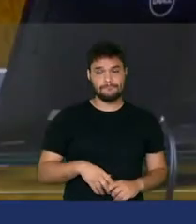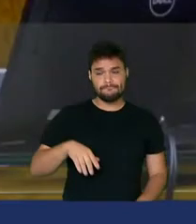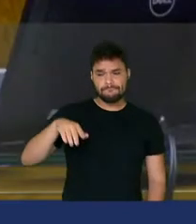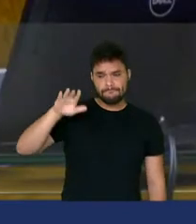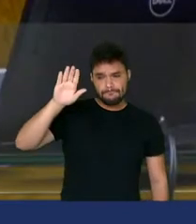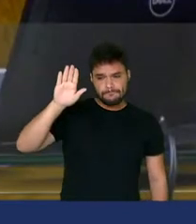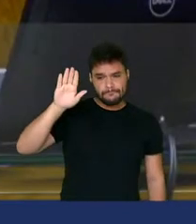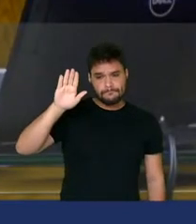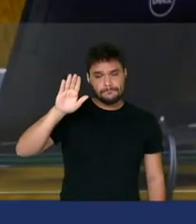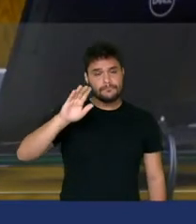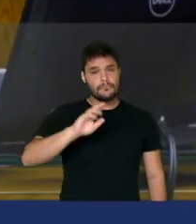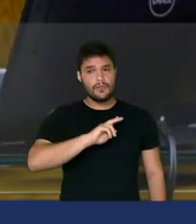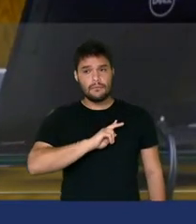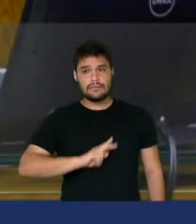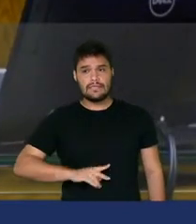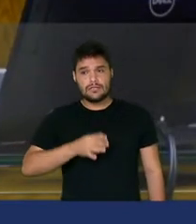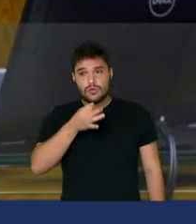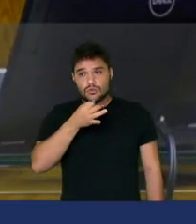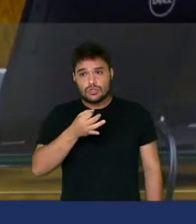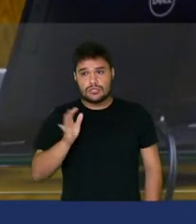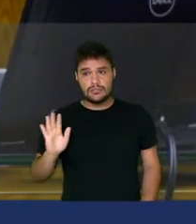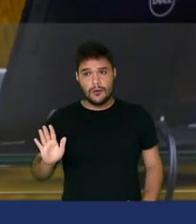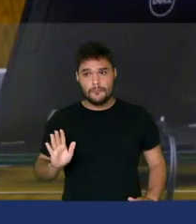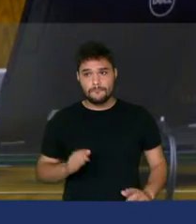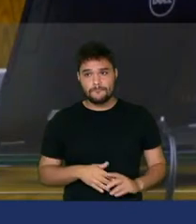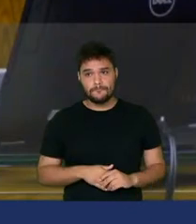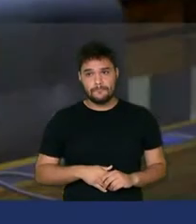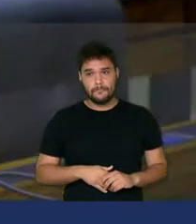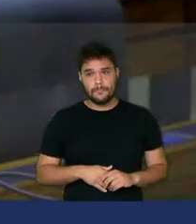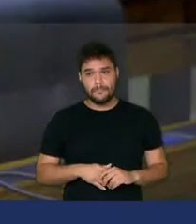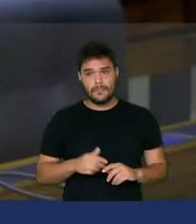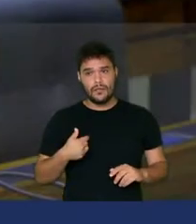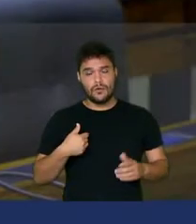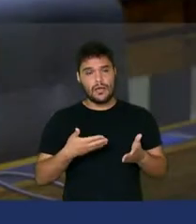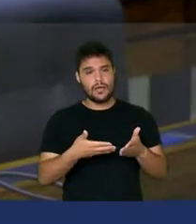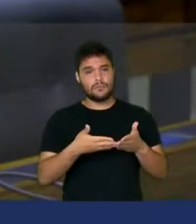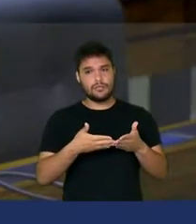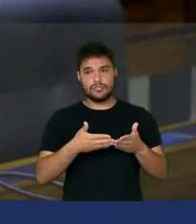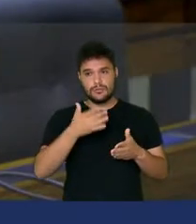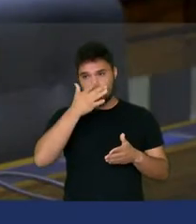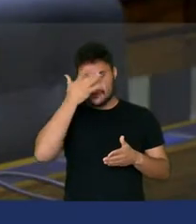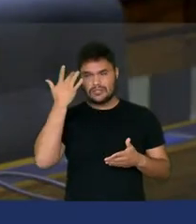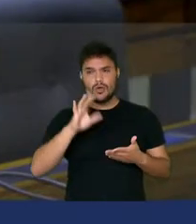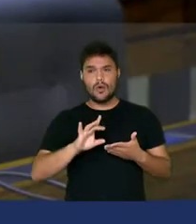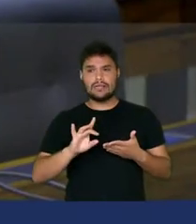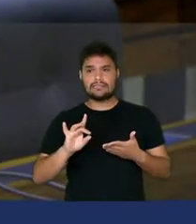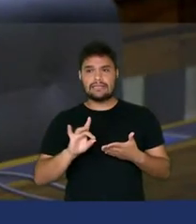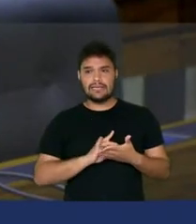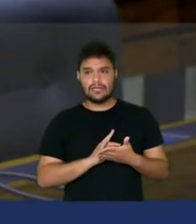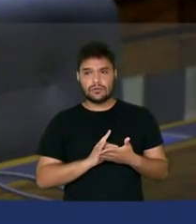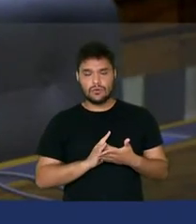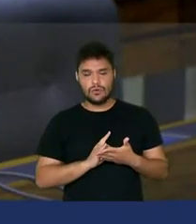PROJETO TÃO IMPORTANTE. -- [DEPUTADO]: PRESIDENTE, UMA QUESTÃO DE SUGESTÃO É VOSSA EXCELÊNCIA. -- [PRESIDENTE]: POIS NÃO, DEPUTADO. -- [DEPUTADO]: FAÇO UM